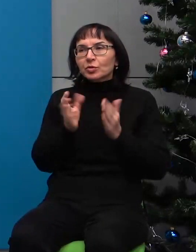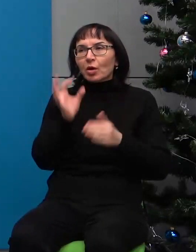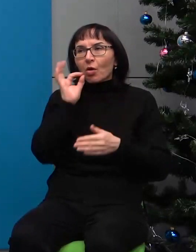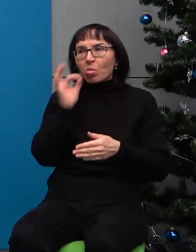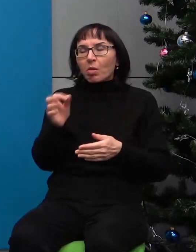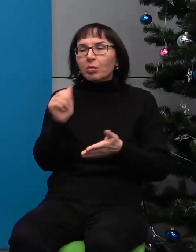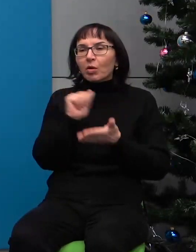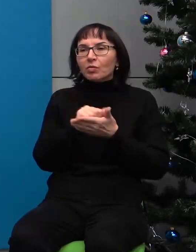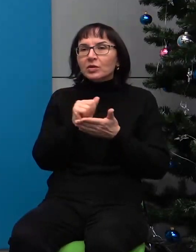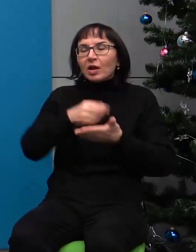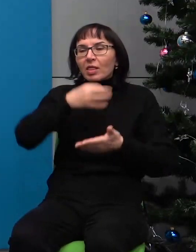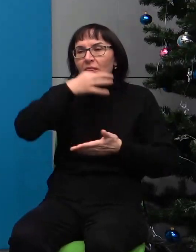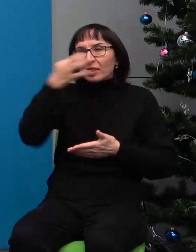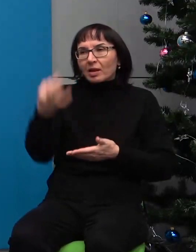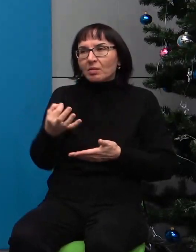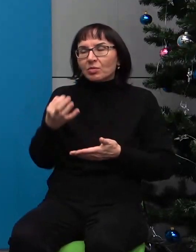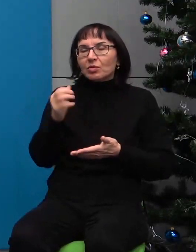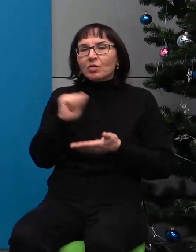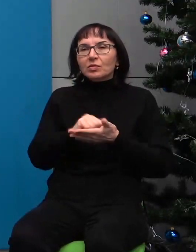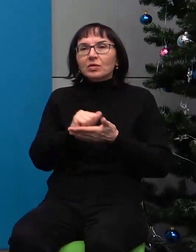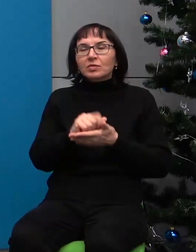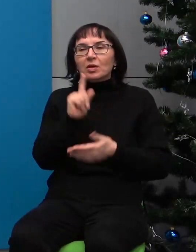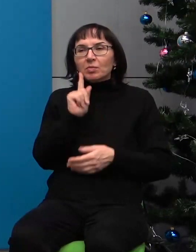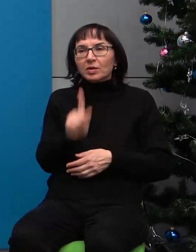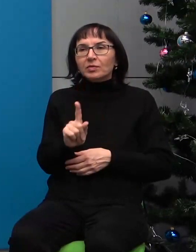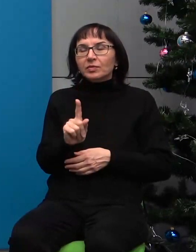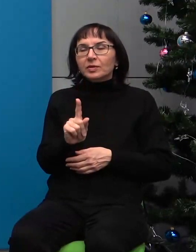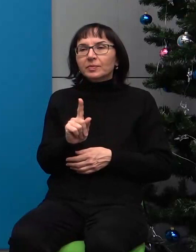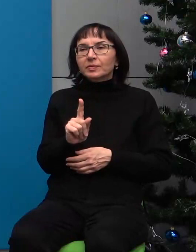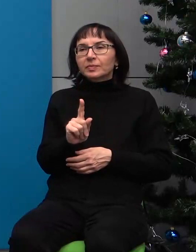u najlepszego wydawcy tak naprawdę. Było to trudne,